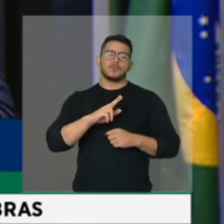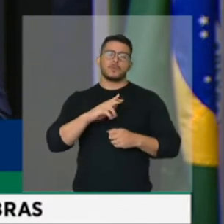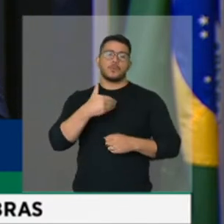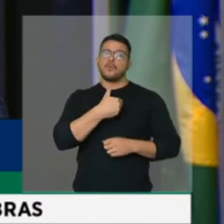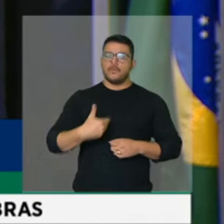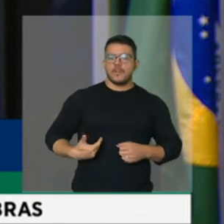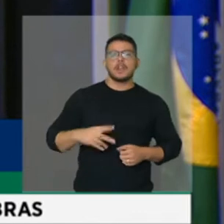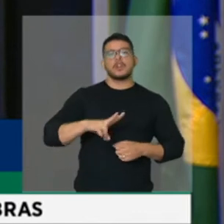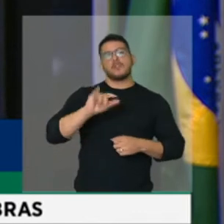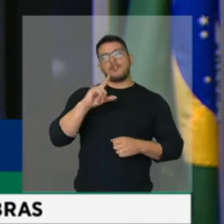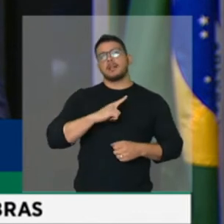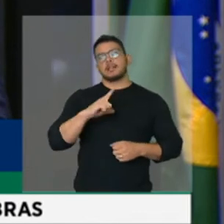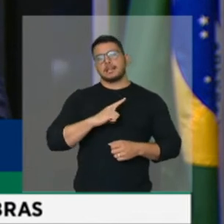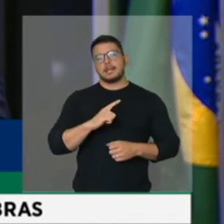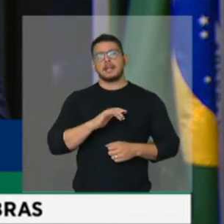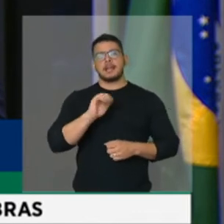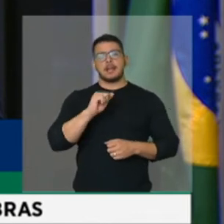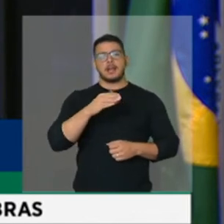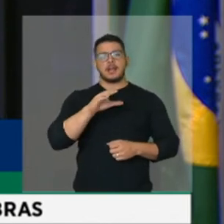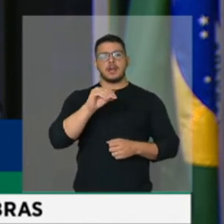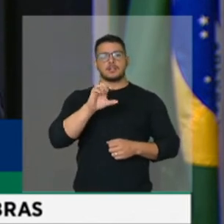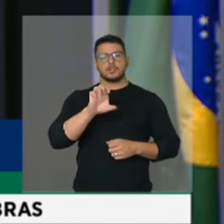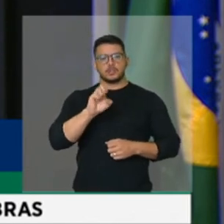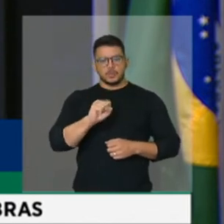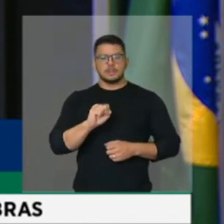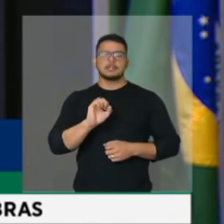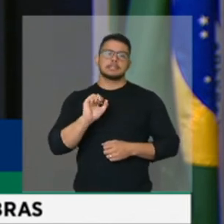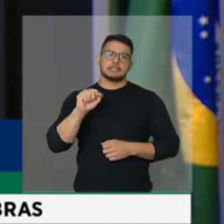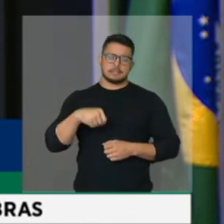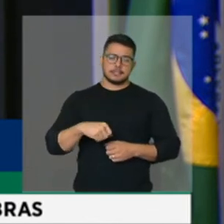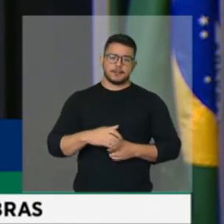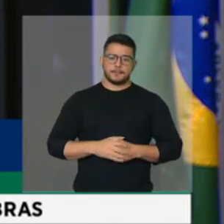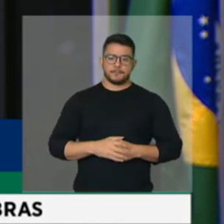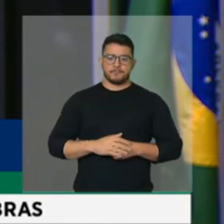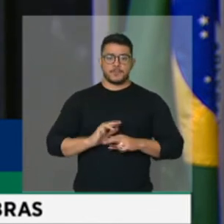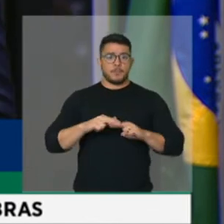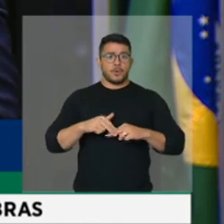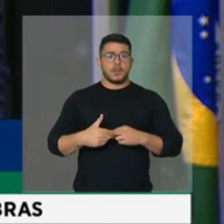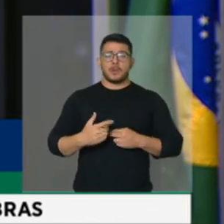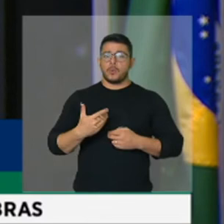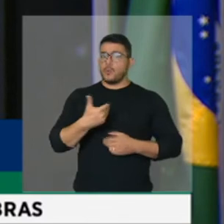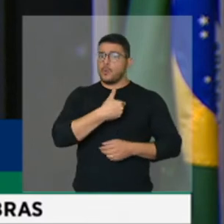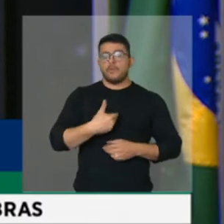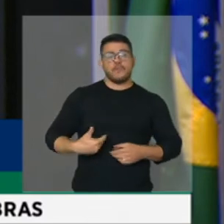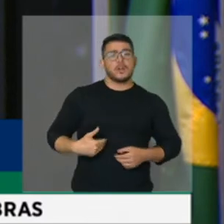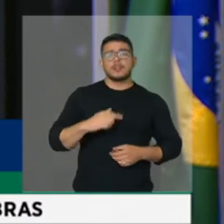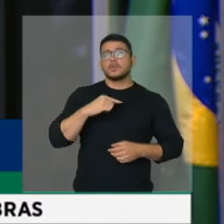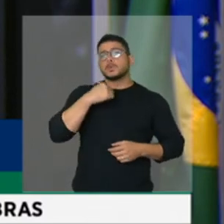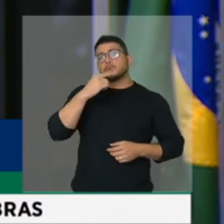UMA EMPRESA... IMPORTANTE COMO A ELETROBRAS, NUMA CAPITALIZAÇÃO PREVISTA, QUE O ESTADO AINDA VAI TER A SUA PARTICIPAÇÃO, ACIONARIA NA